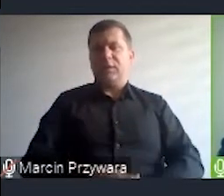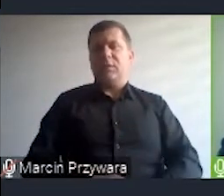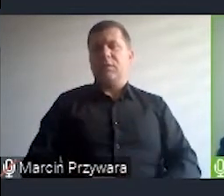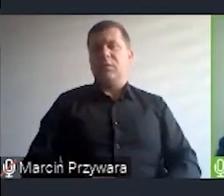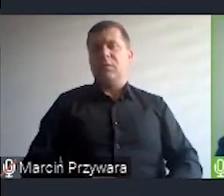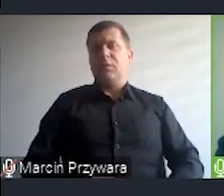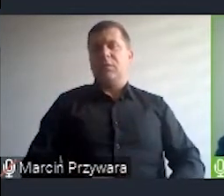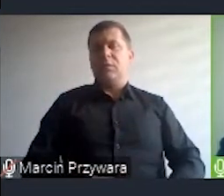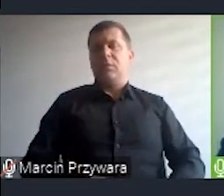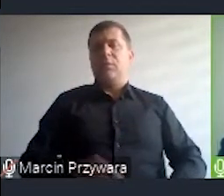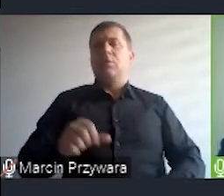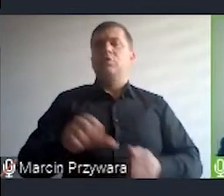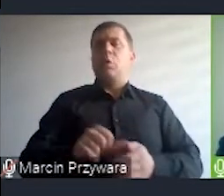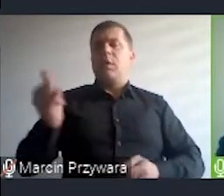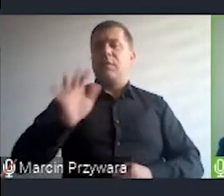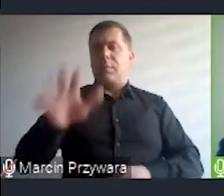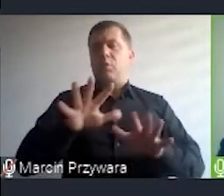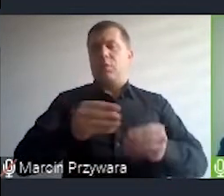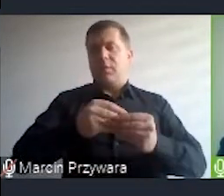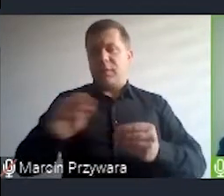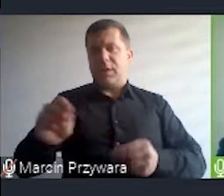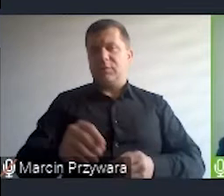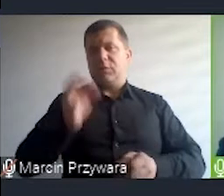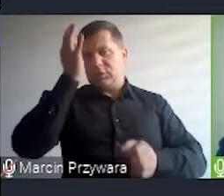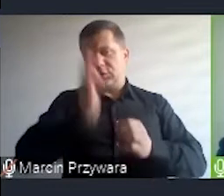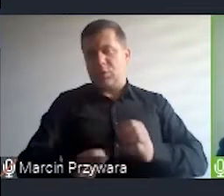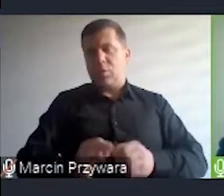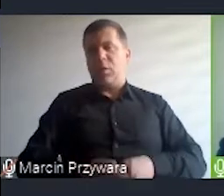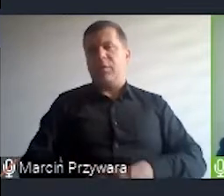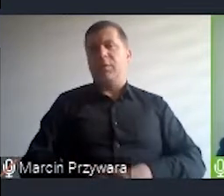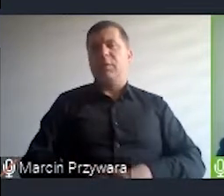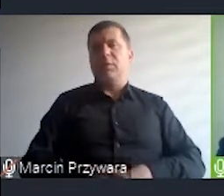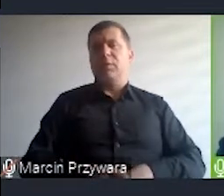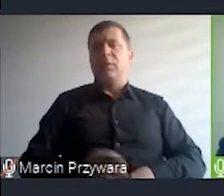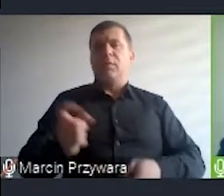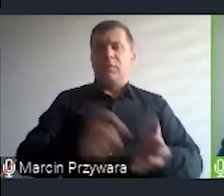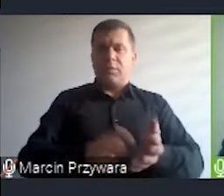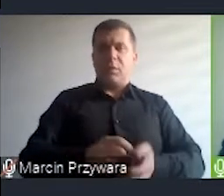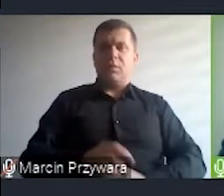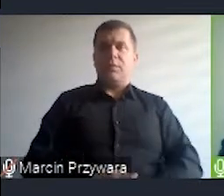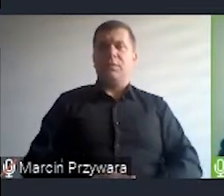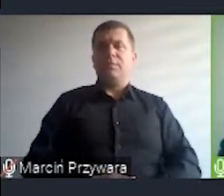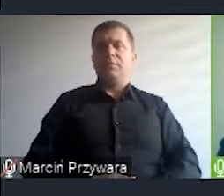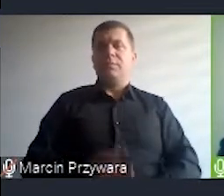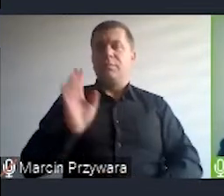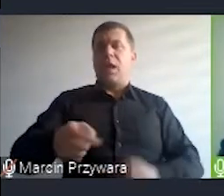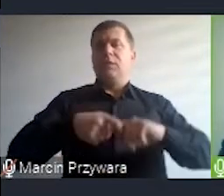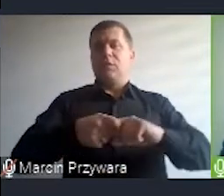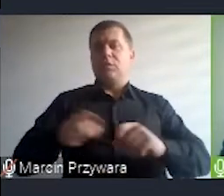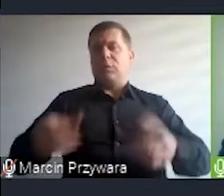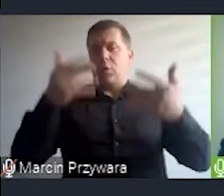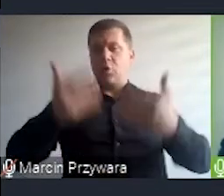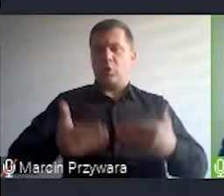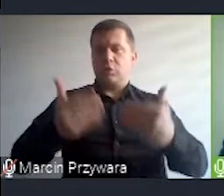To środki trwałe będą miały dużo więcej szczegółowych wymogów zwianych z ich rozliczaniem.